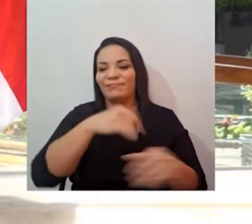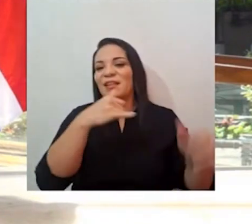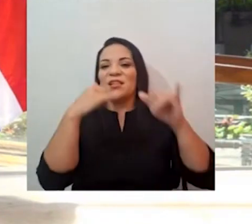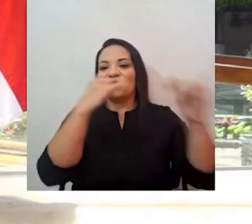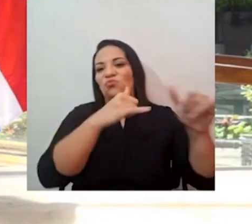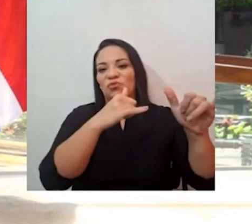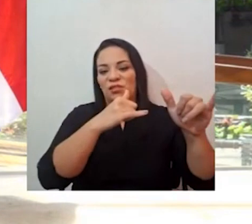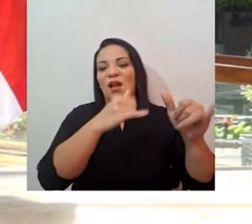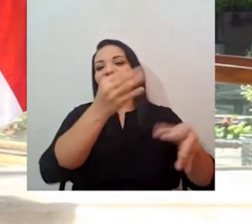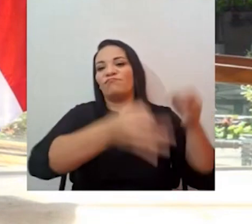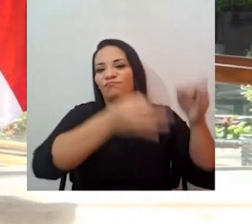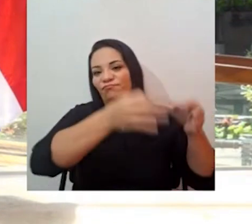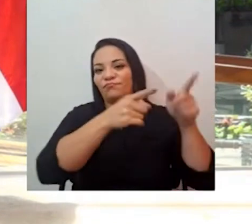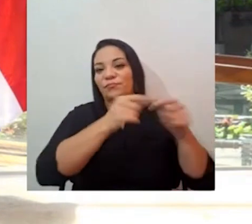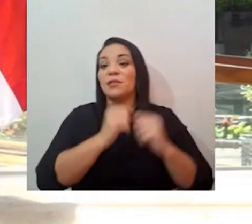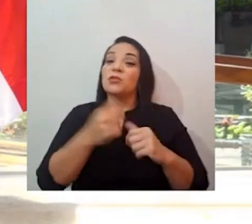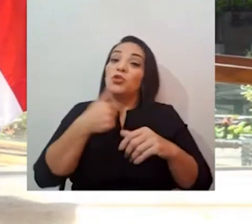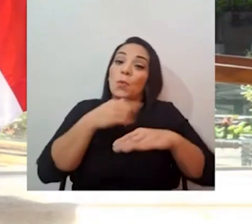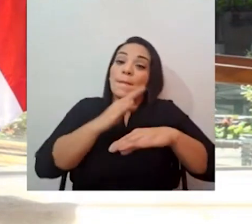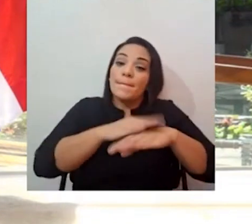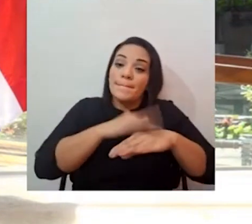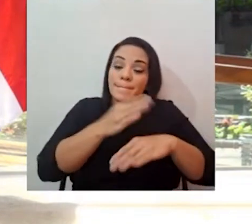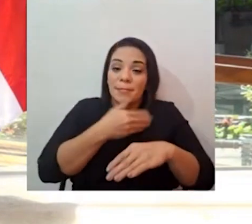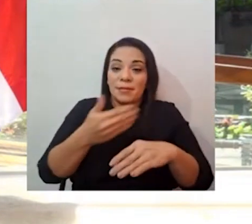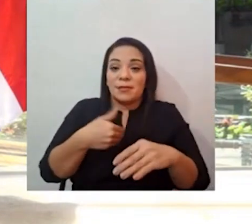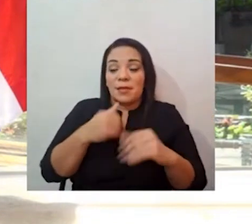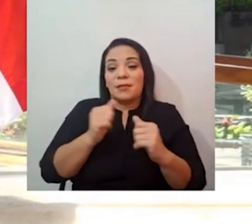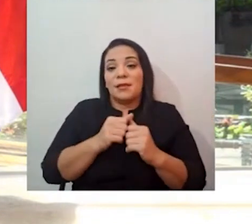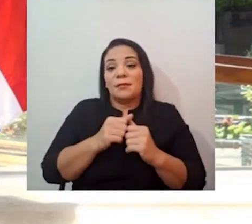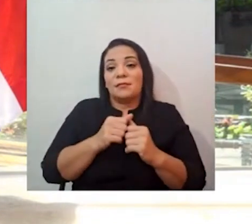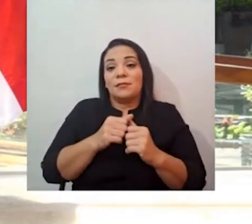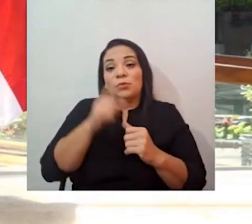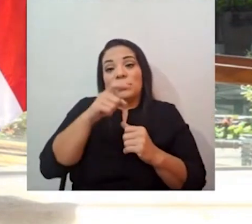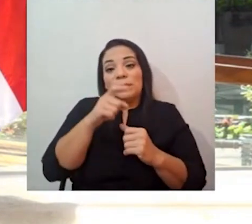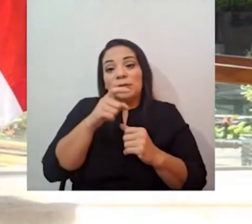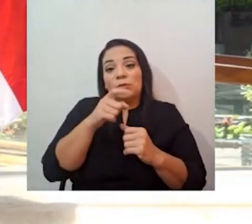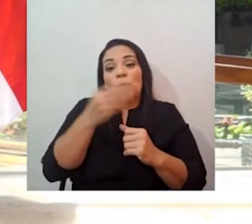presidente autorización para llegar un poco tarde a consejo de gobierno aquí está la denuncia penal